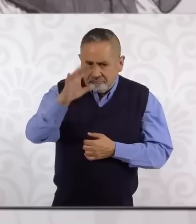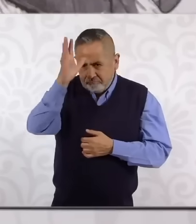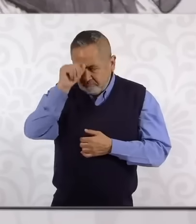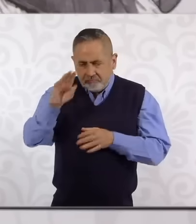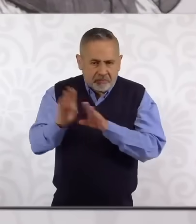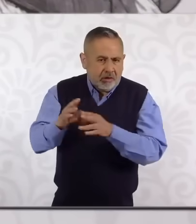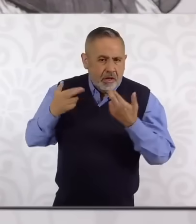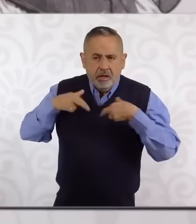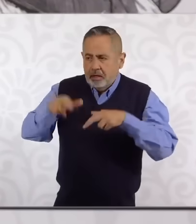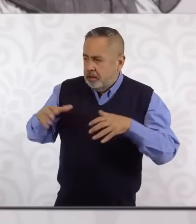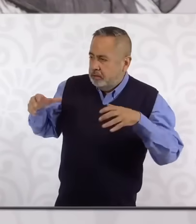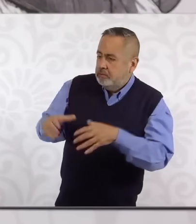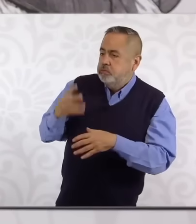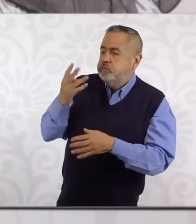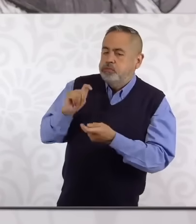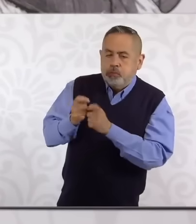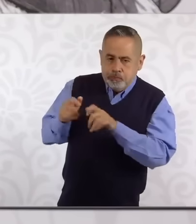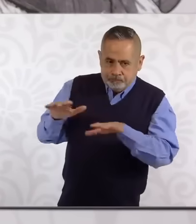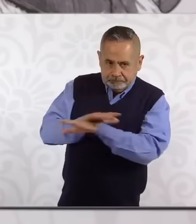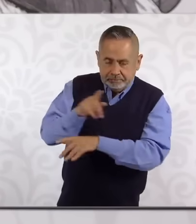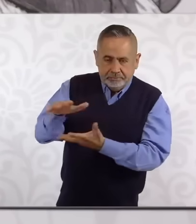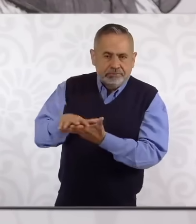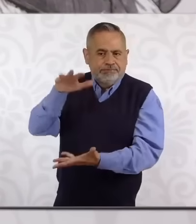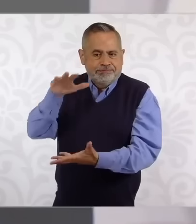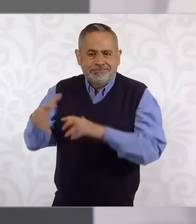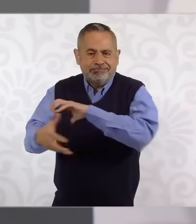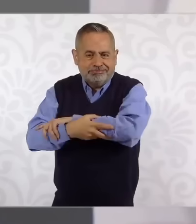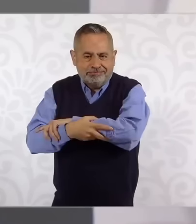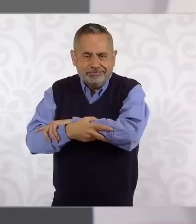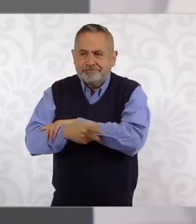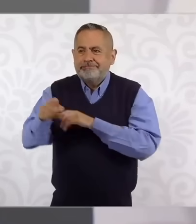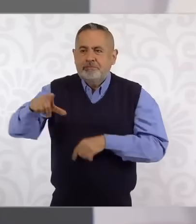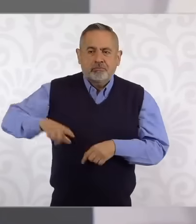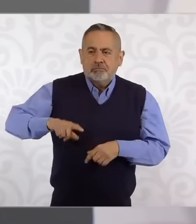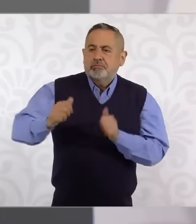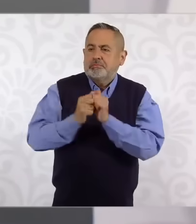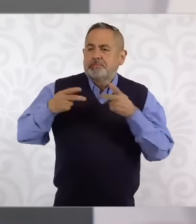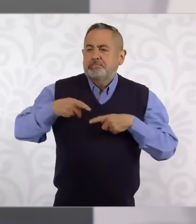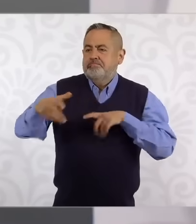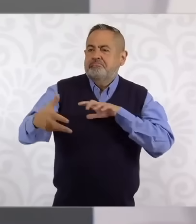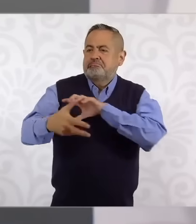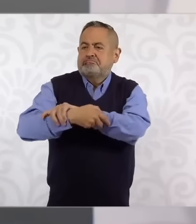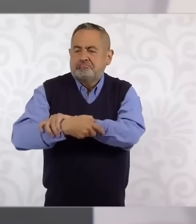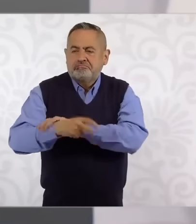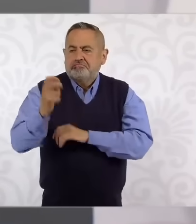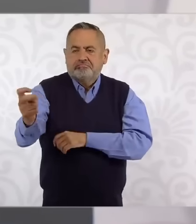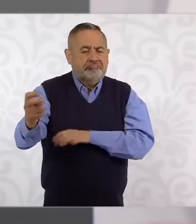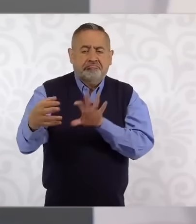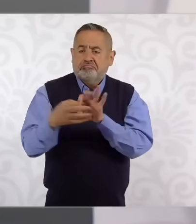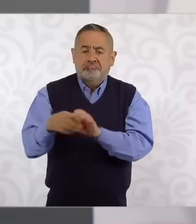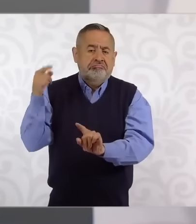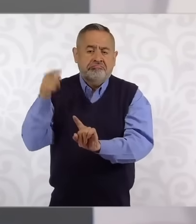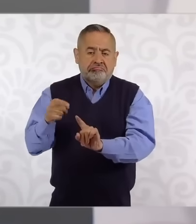representamos. Pues esa es la gran alianza, la del gobierno con el pueblo. Mientras no nos separemos